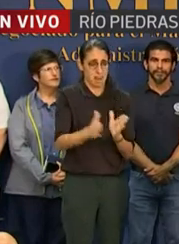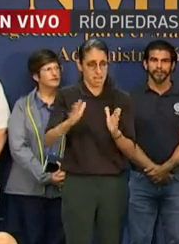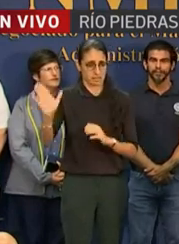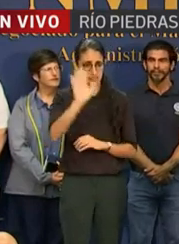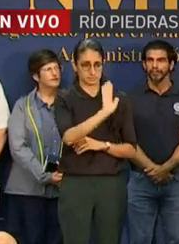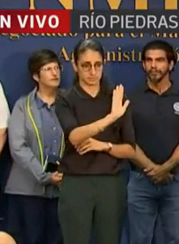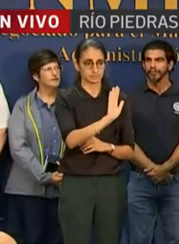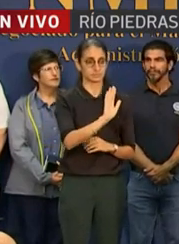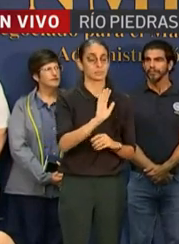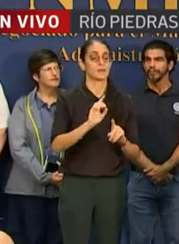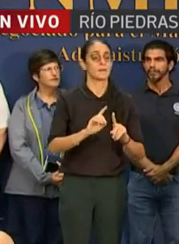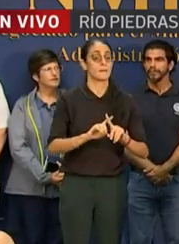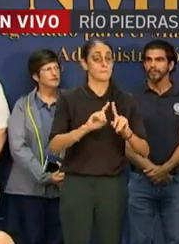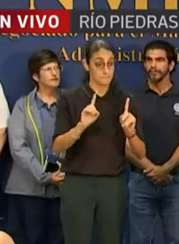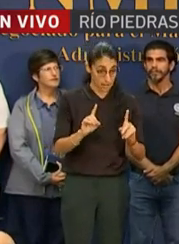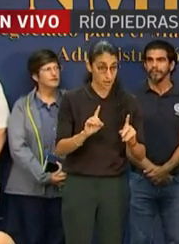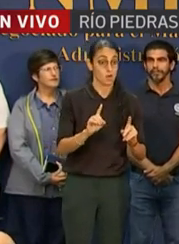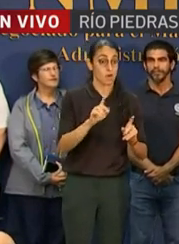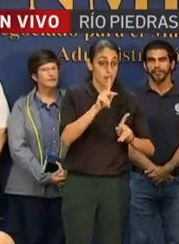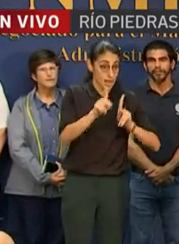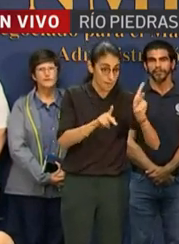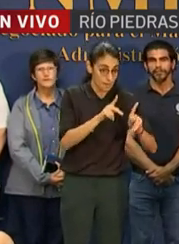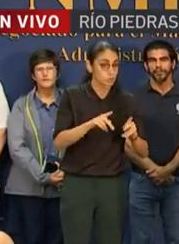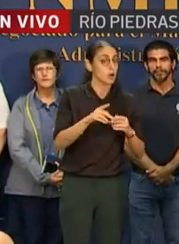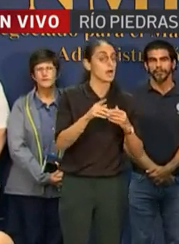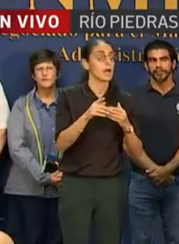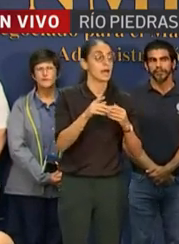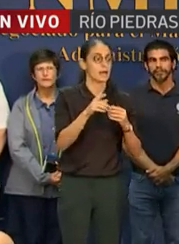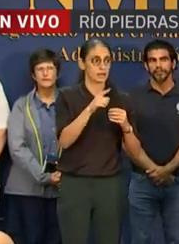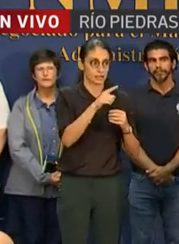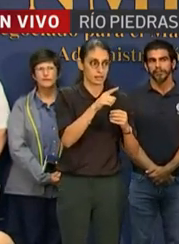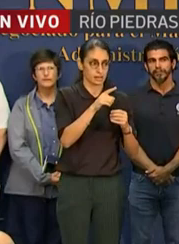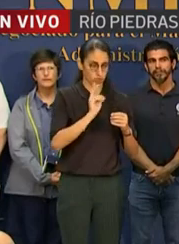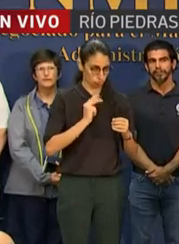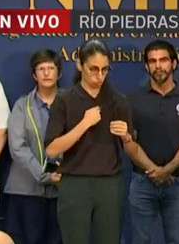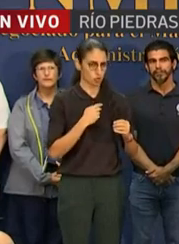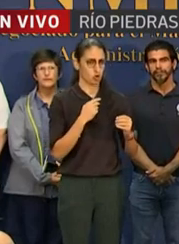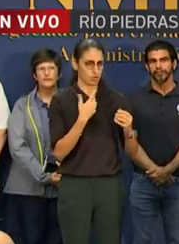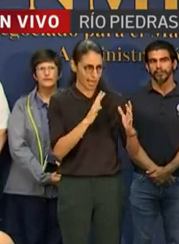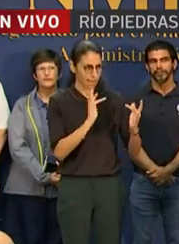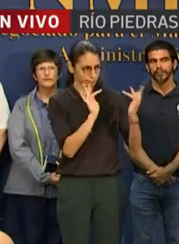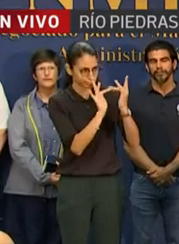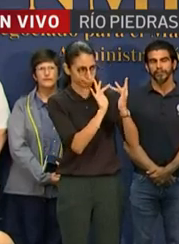DEPARTAMENTO DE FAMILIA,